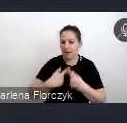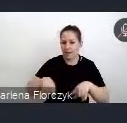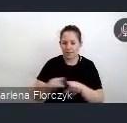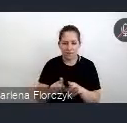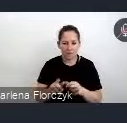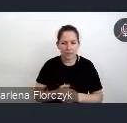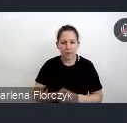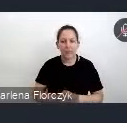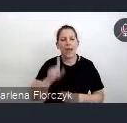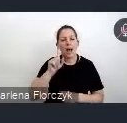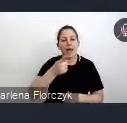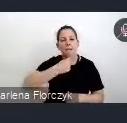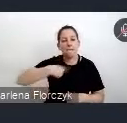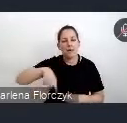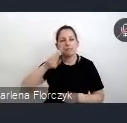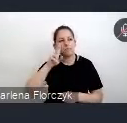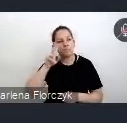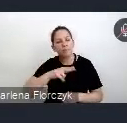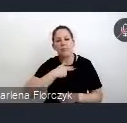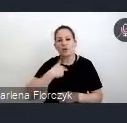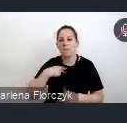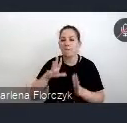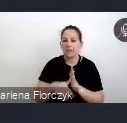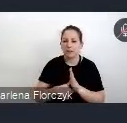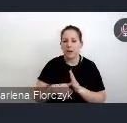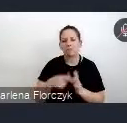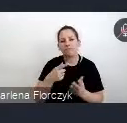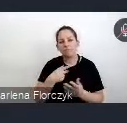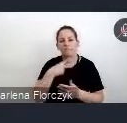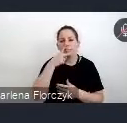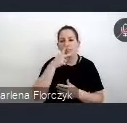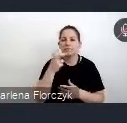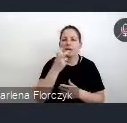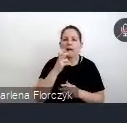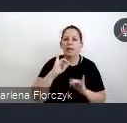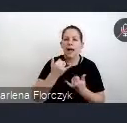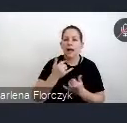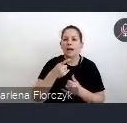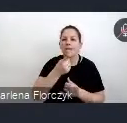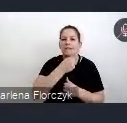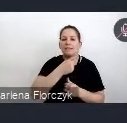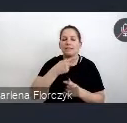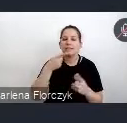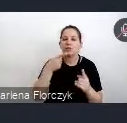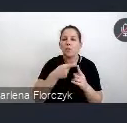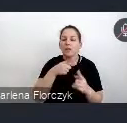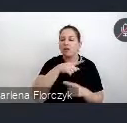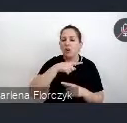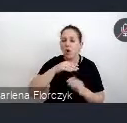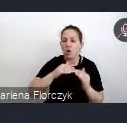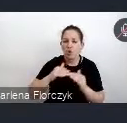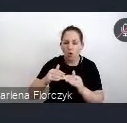Ale my z perspektywy naszego miasta byliśmy ciekawi, jak te cele zrównoważonego rozwoju my realizujemy,